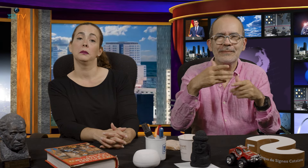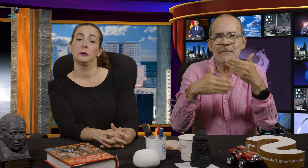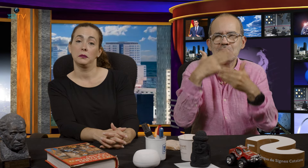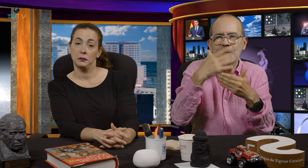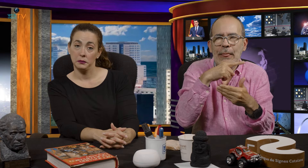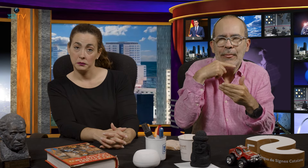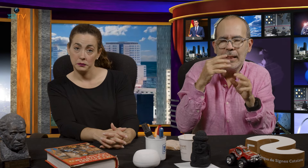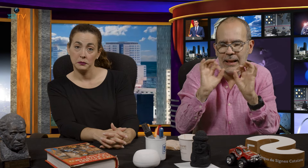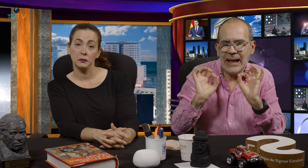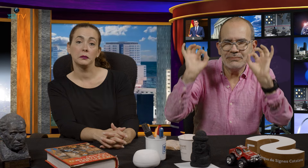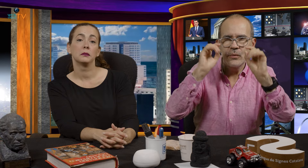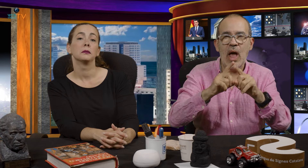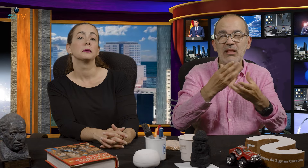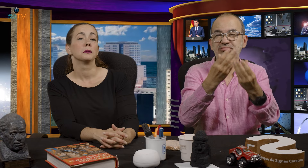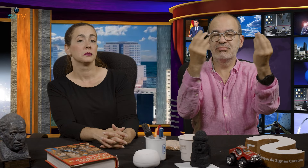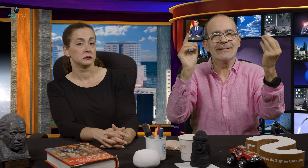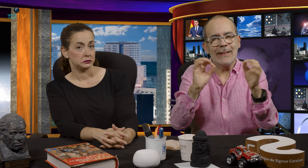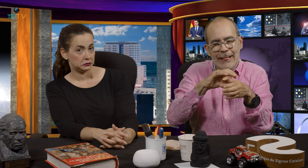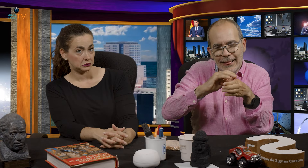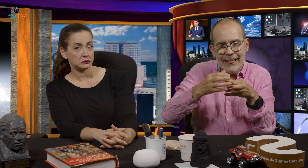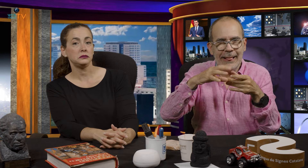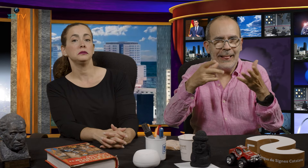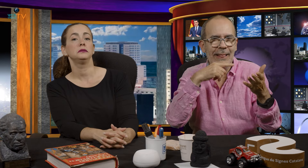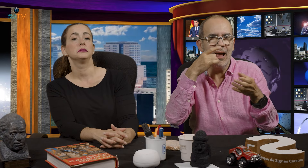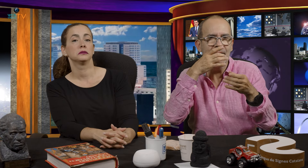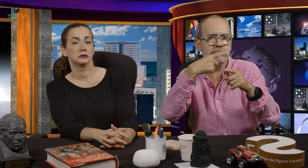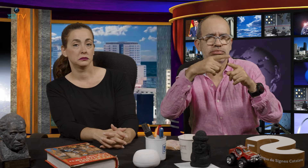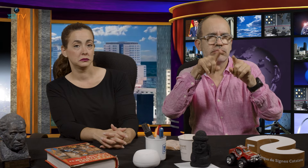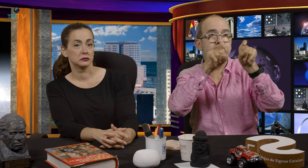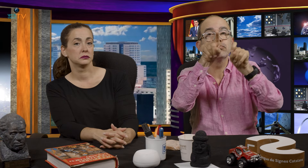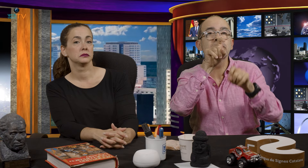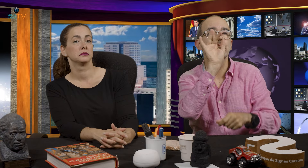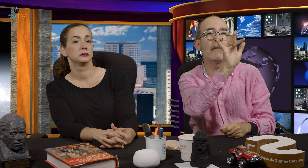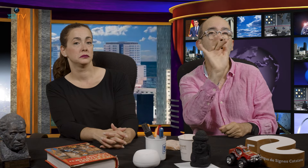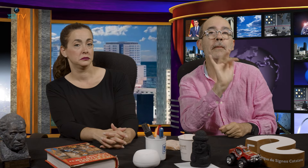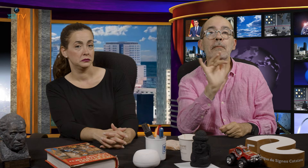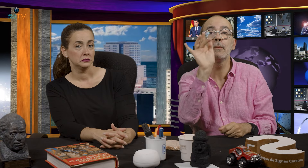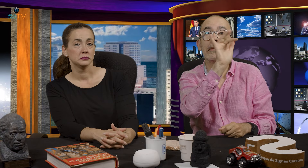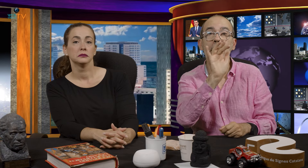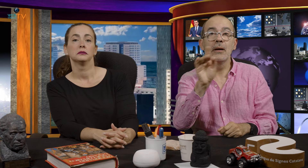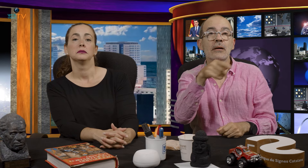Postres además muy exquisitos e inusuales y el café es de especialidad.